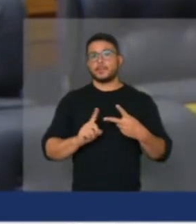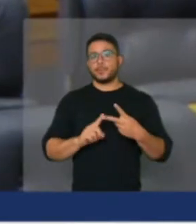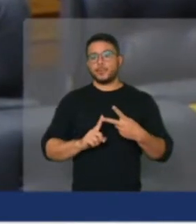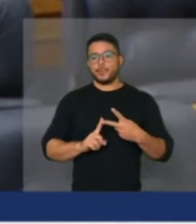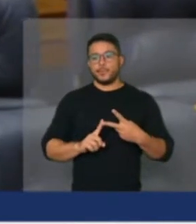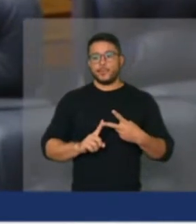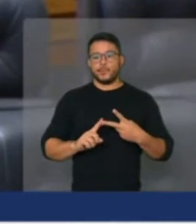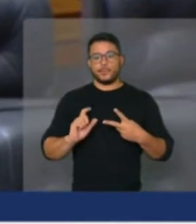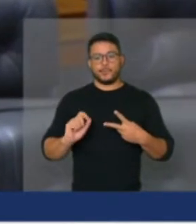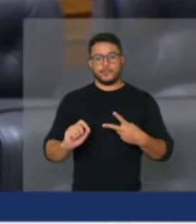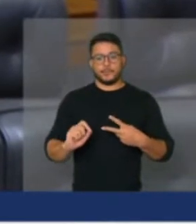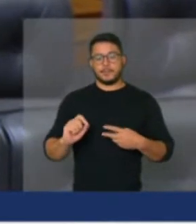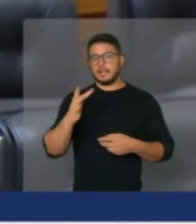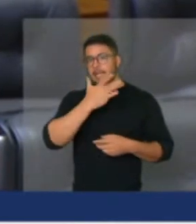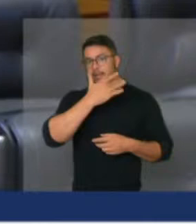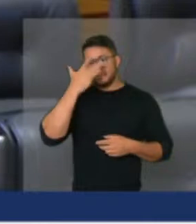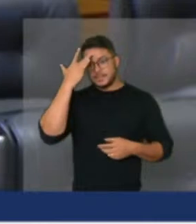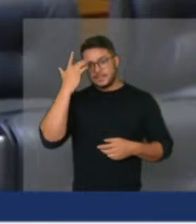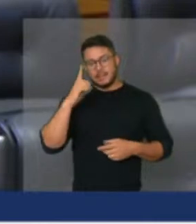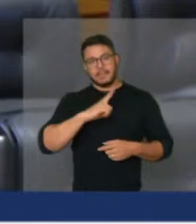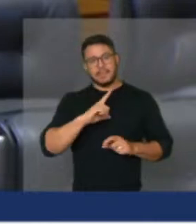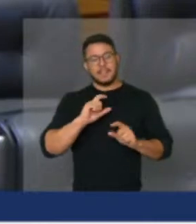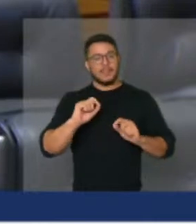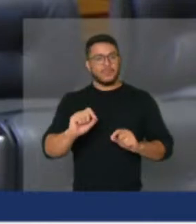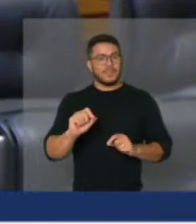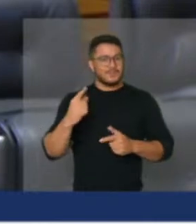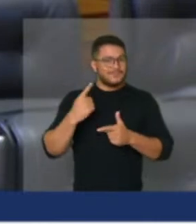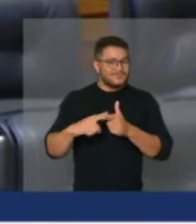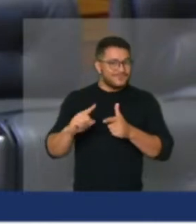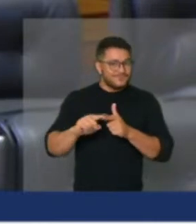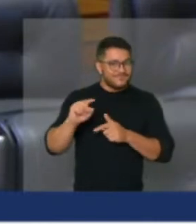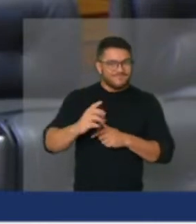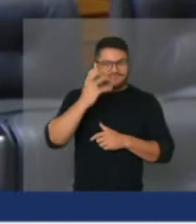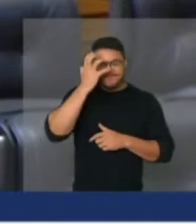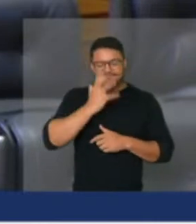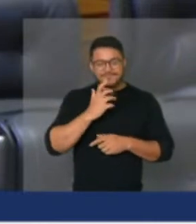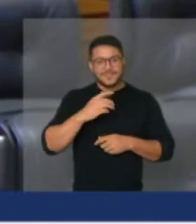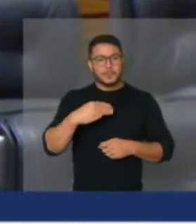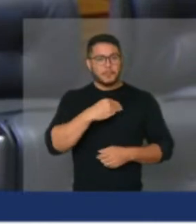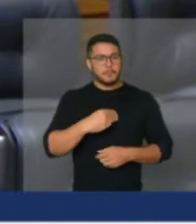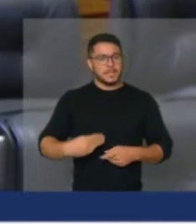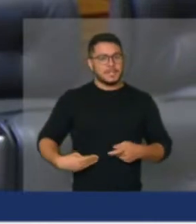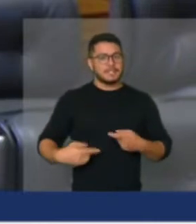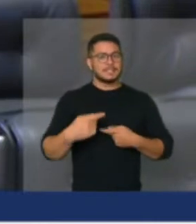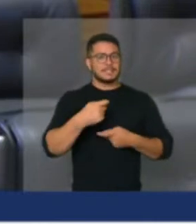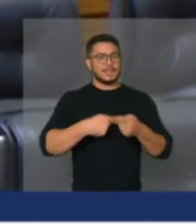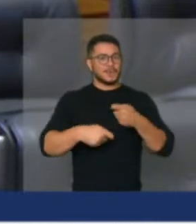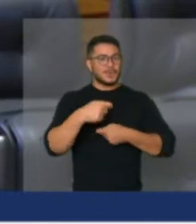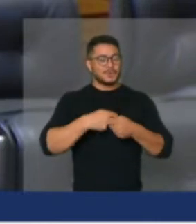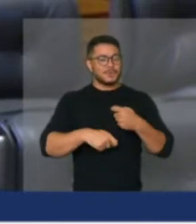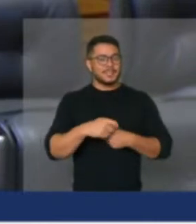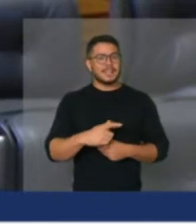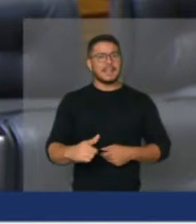ESTÁ ENVOLVIDO NUM ESCÂNDALO DESSES, O MINISTRO DA ECONOMIA, ENVOLVIDO NUMA DESTINAÇÃO DE RECURSOS PARA PARAÍSO FISCAL, QUE POSSIVELMENTE PODE INDICAR QUE